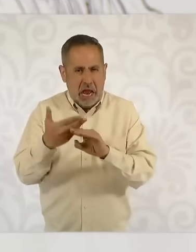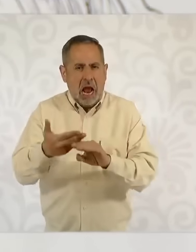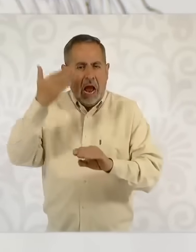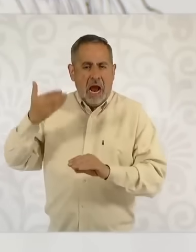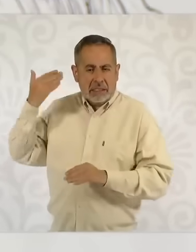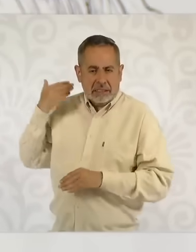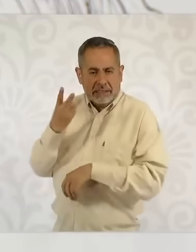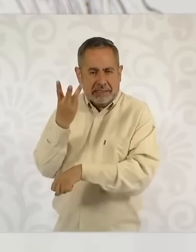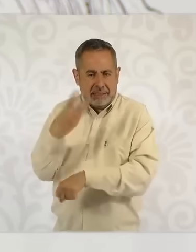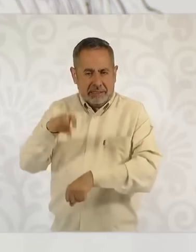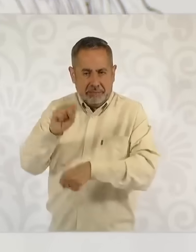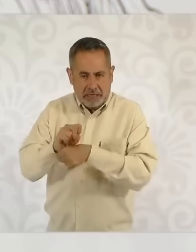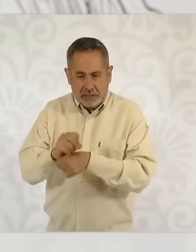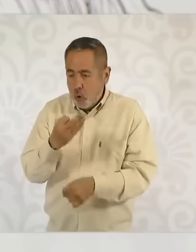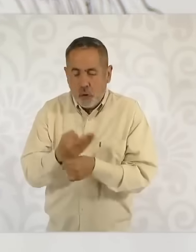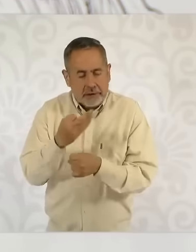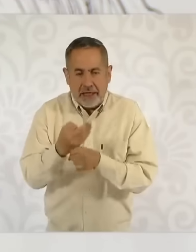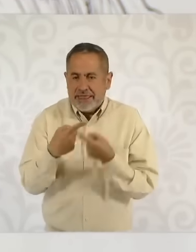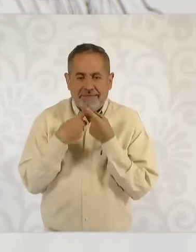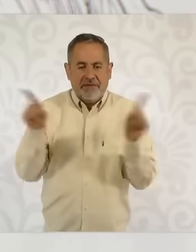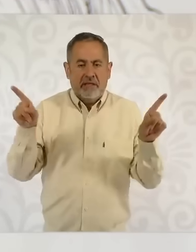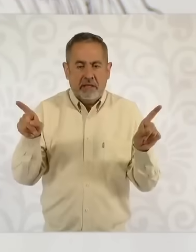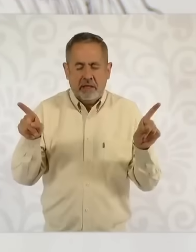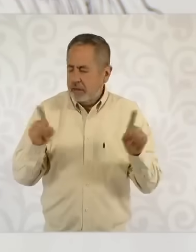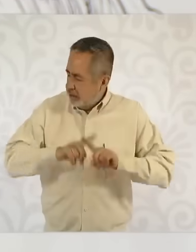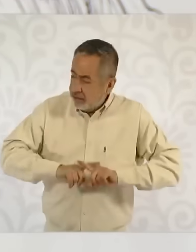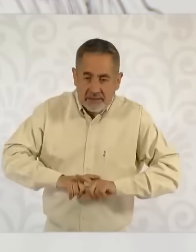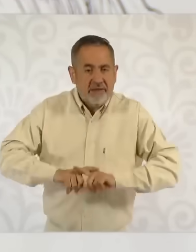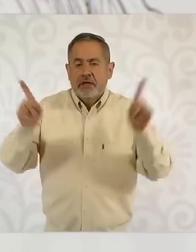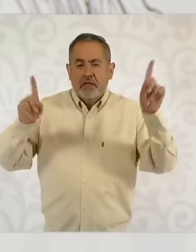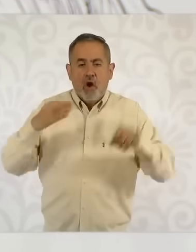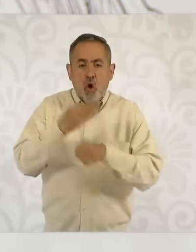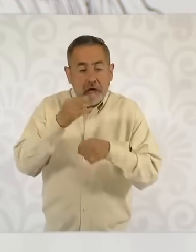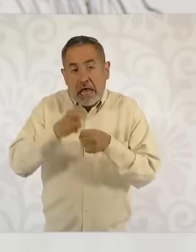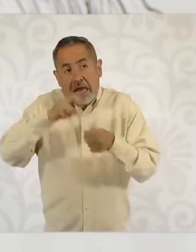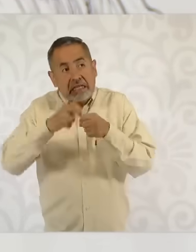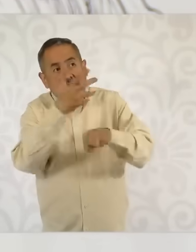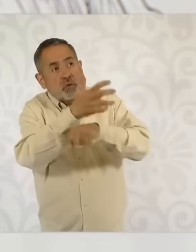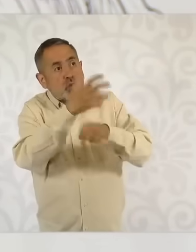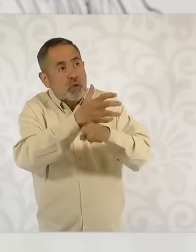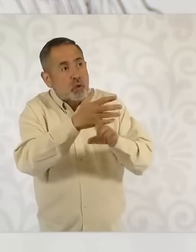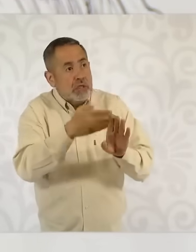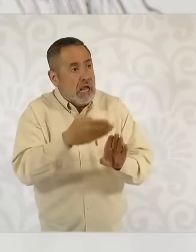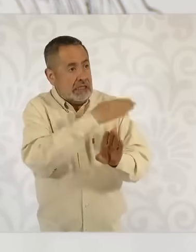tres semanas Es una situación muy distinta a la que se vive hoy en Estados Unidos No quisiera yo